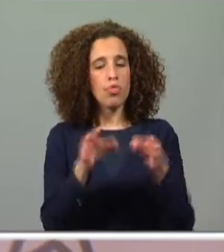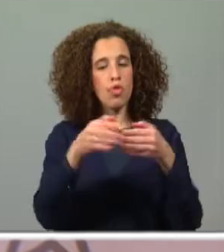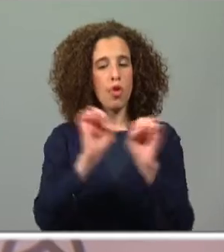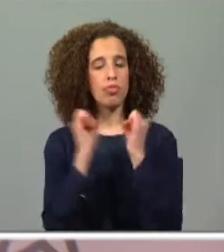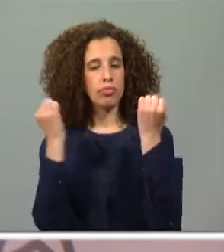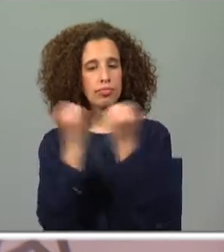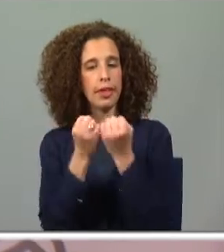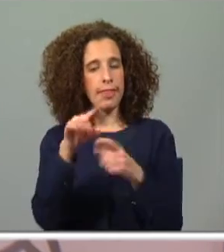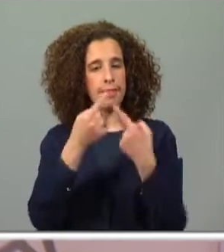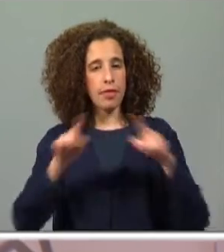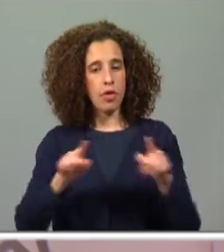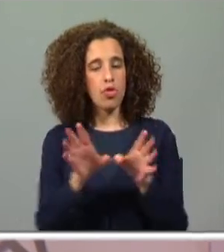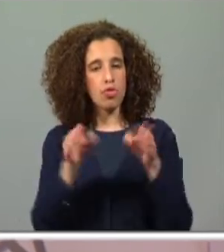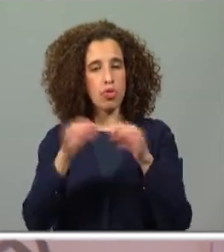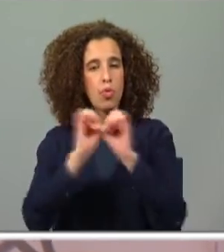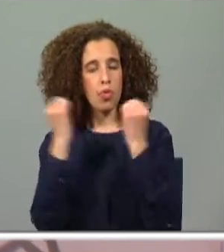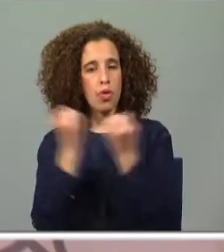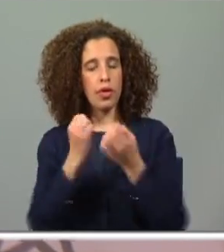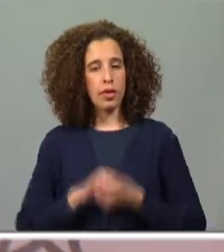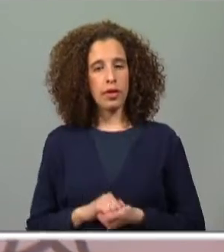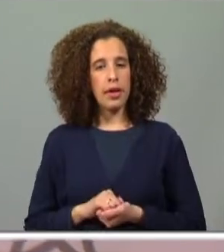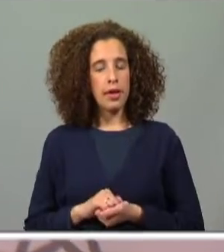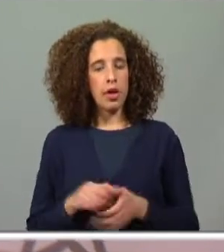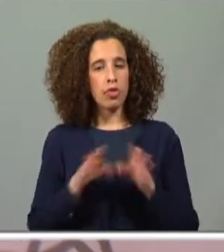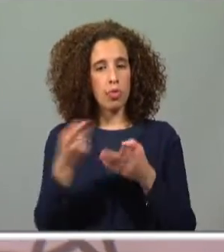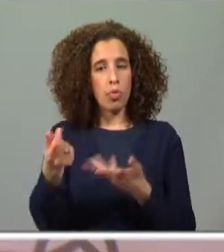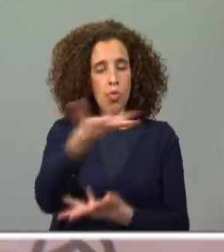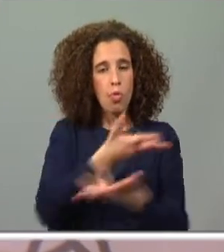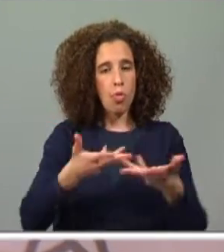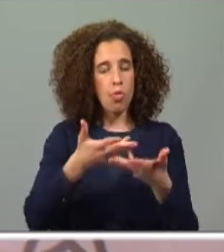diferentes do grupo social quase socioeconómica diferente a cada uma 幾乎不同於社會群體不同的社會經濟